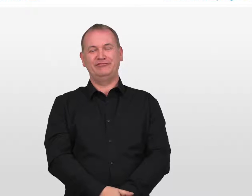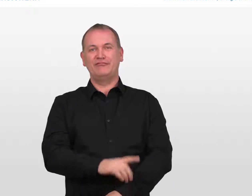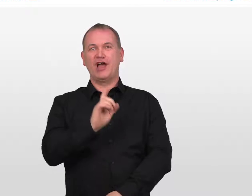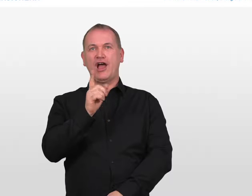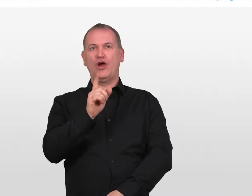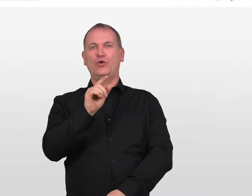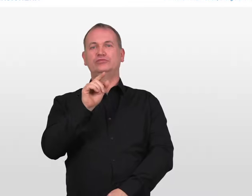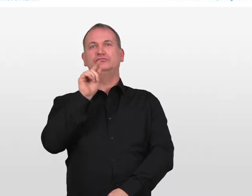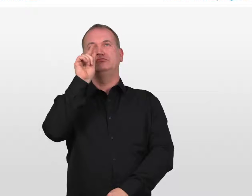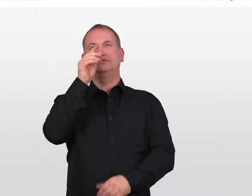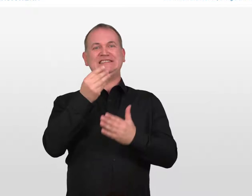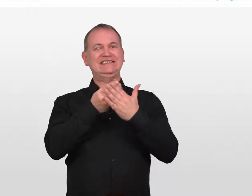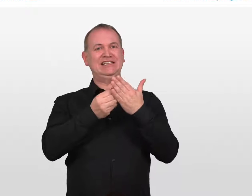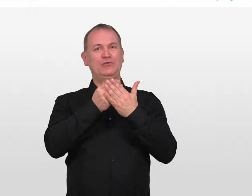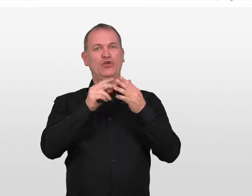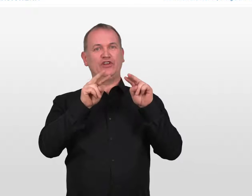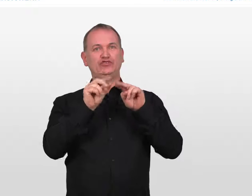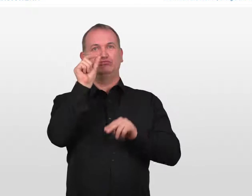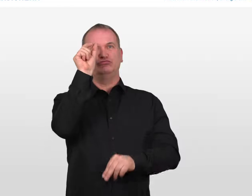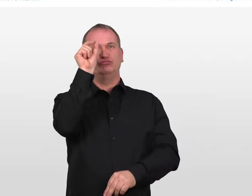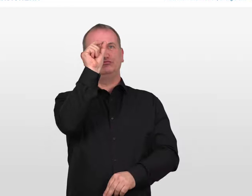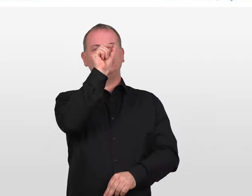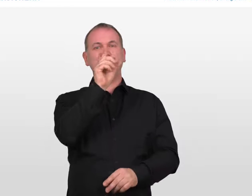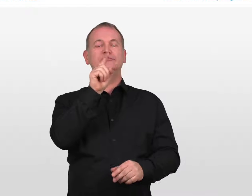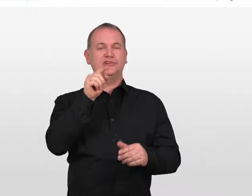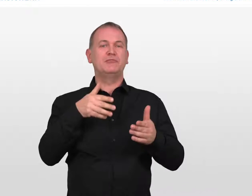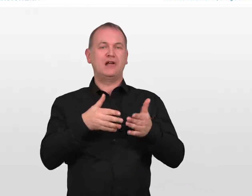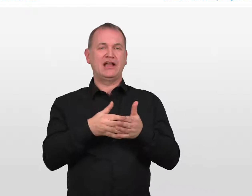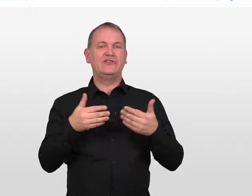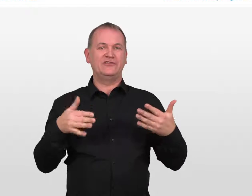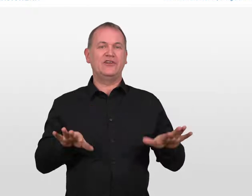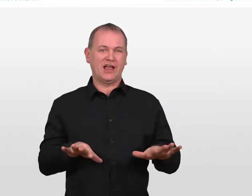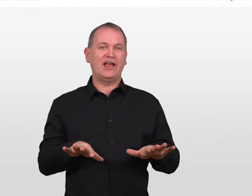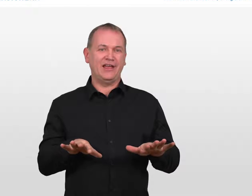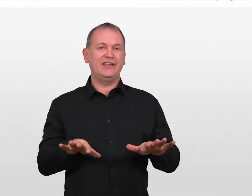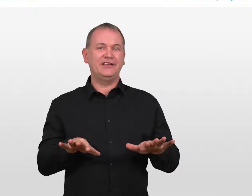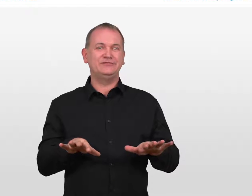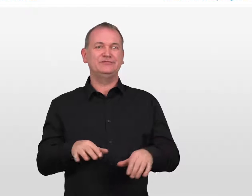Außerdem sind hier die Icons für die Barrierefreiheit untergebracht.